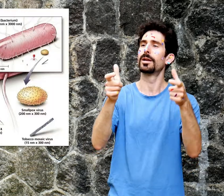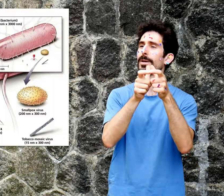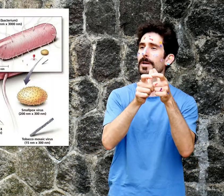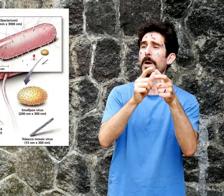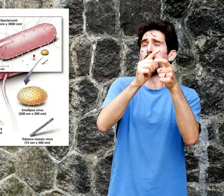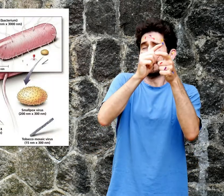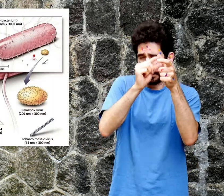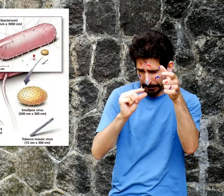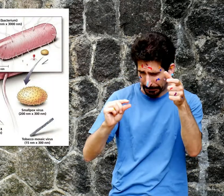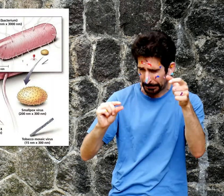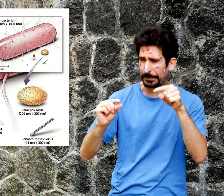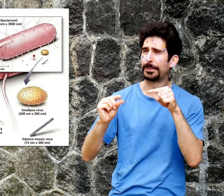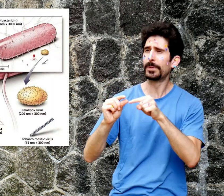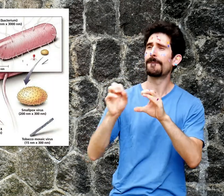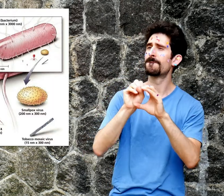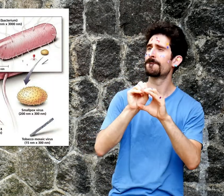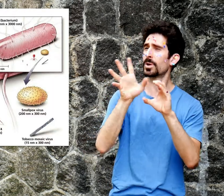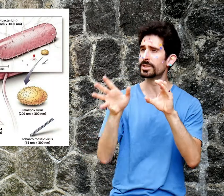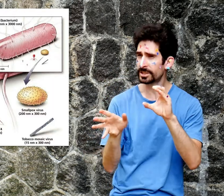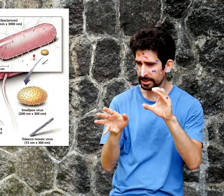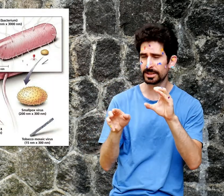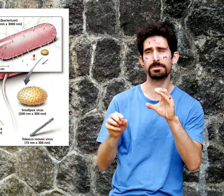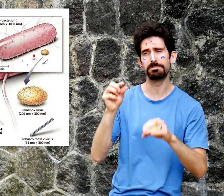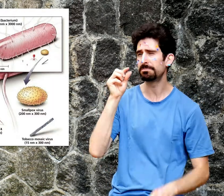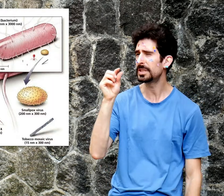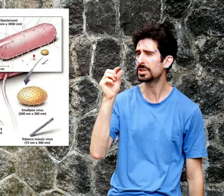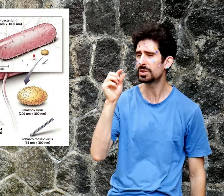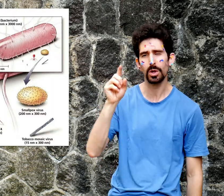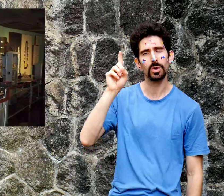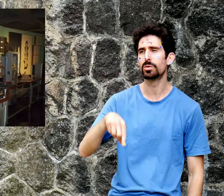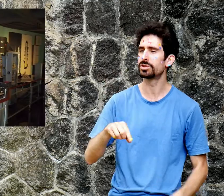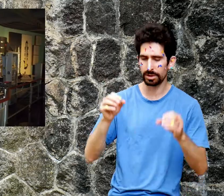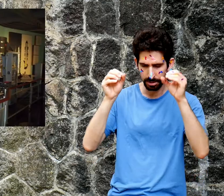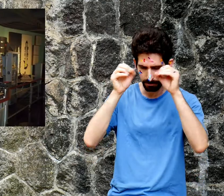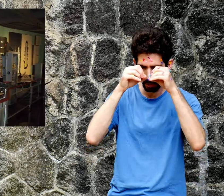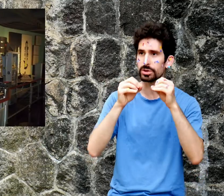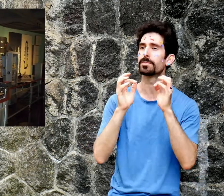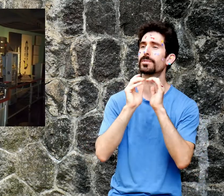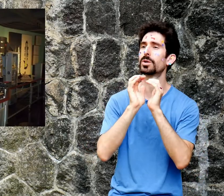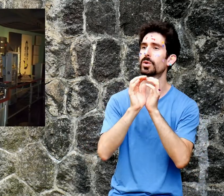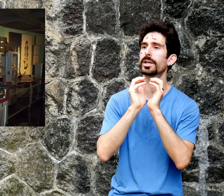Les virus sont si minuscules... qu'ils ne sont visibles qu'au microscope électronique.